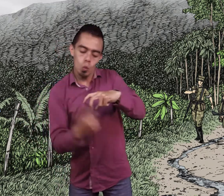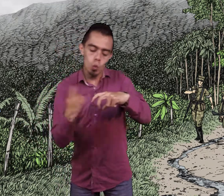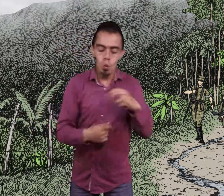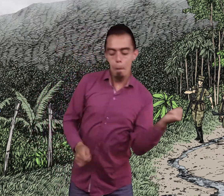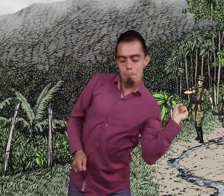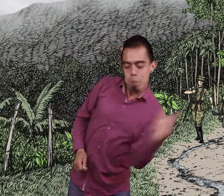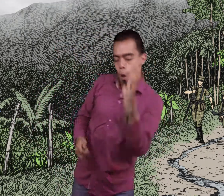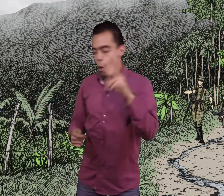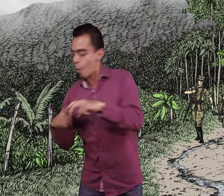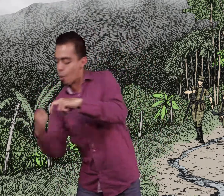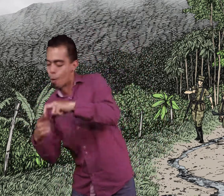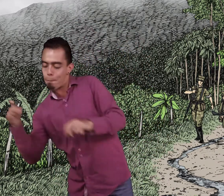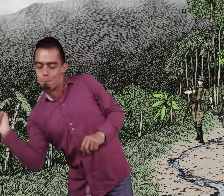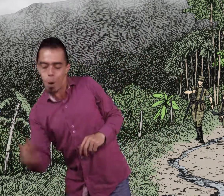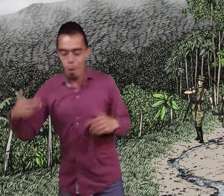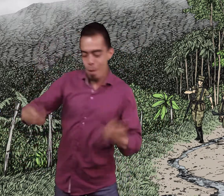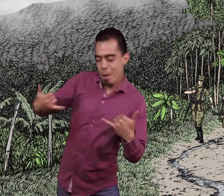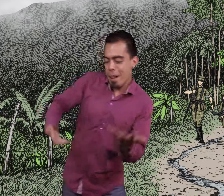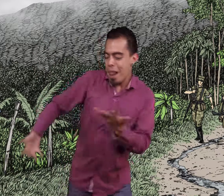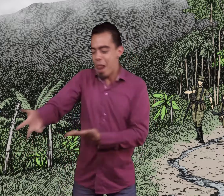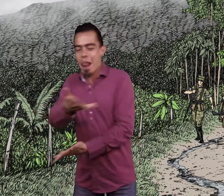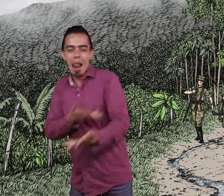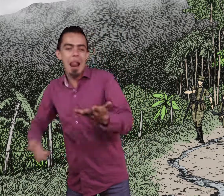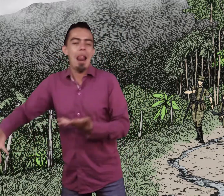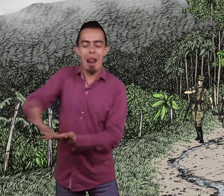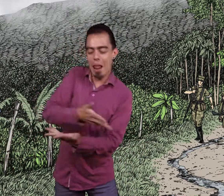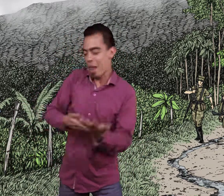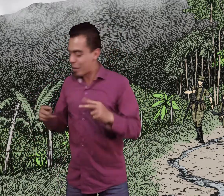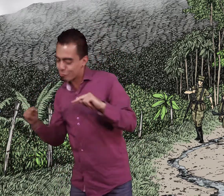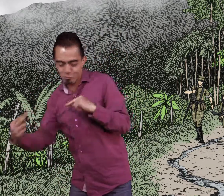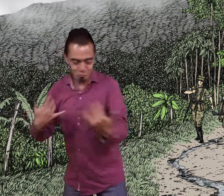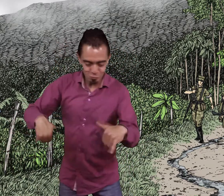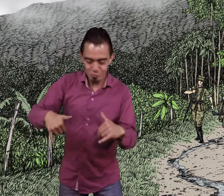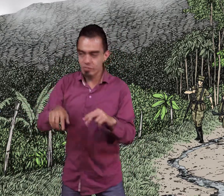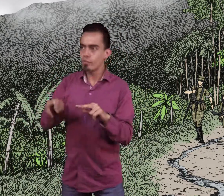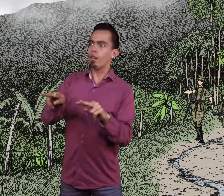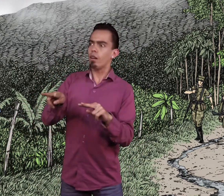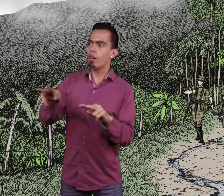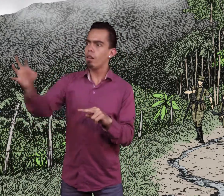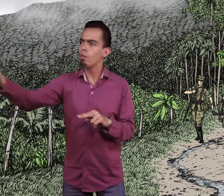cuando vimos que se acercaban tres hombres y dos mujeres.